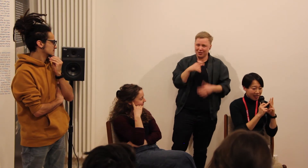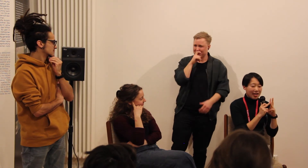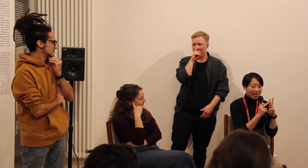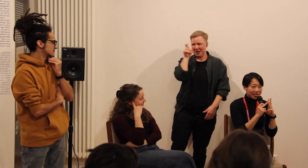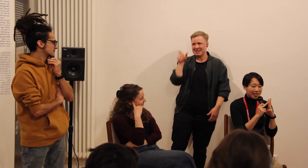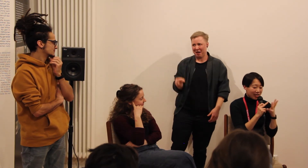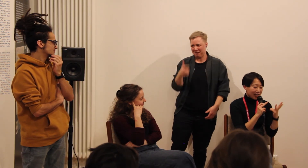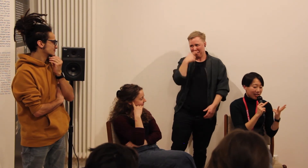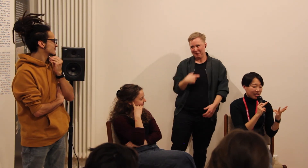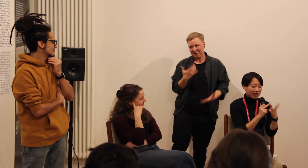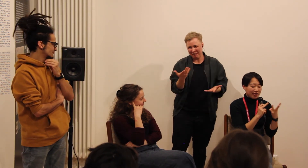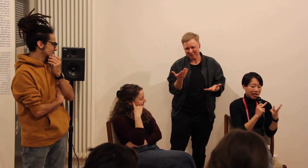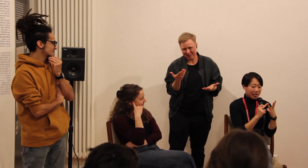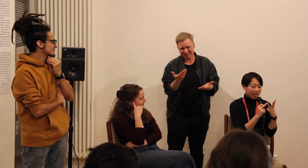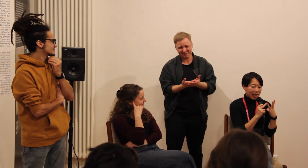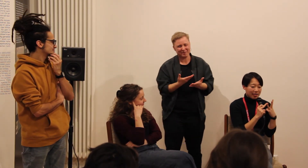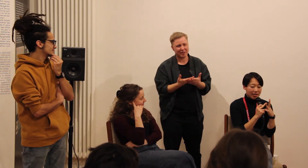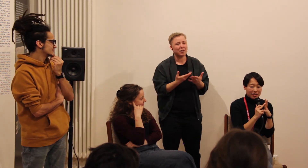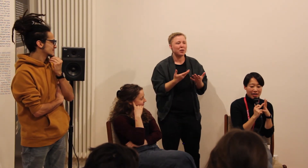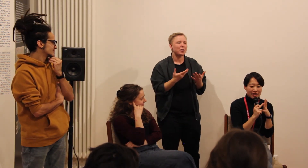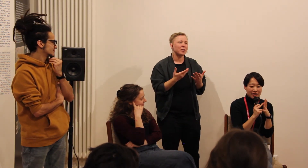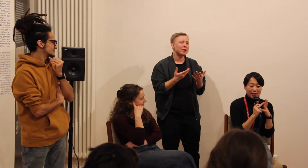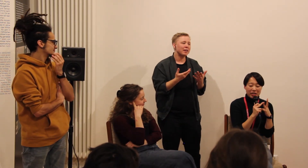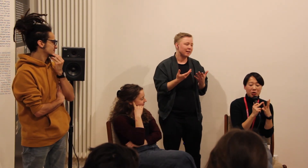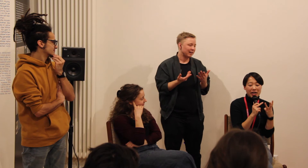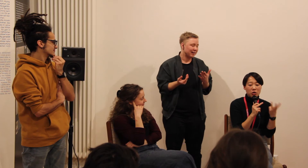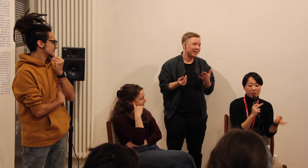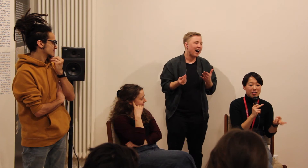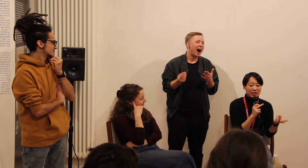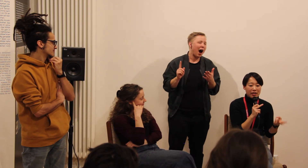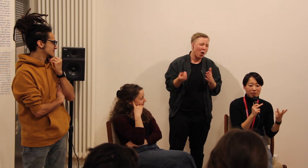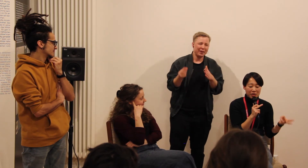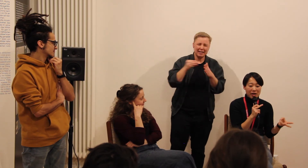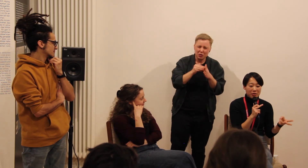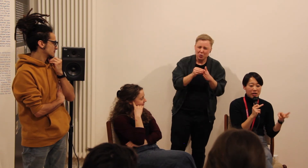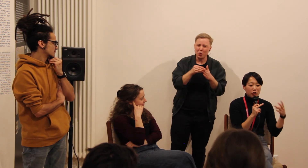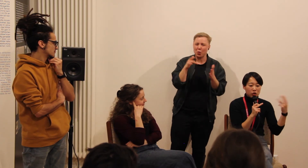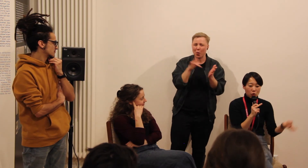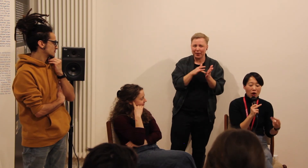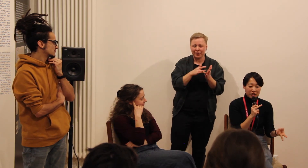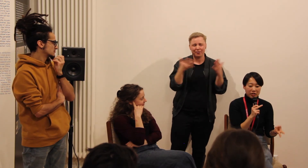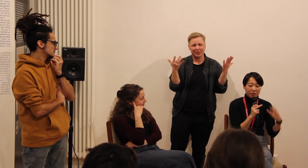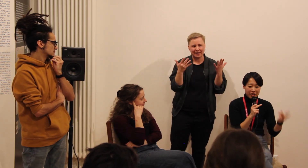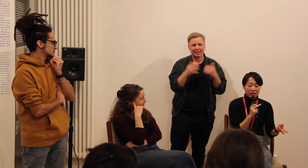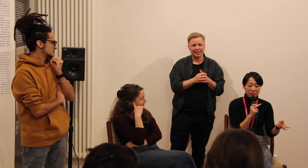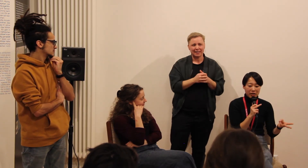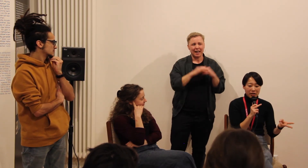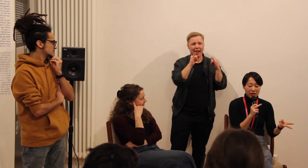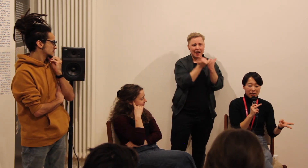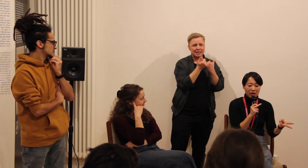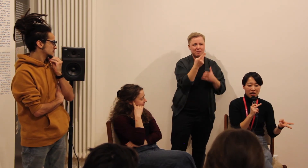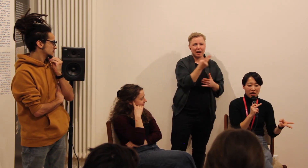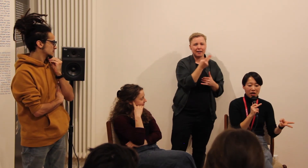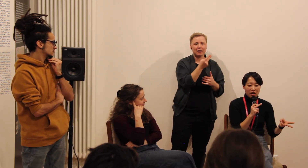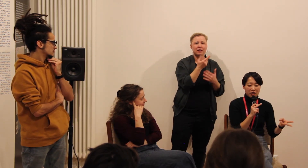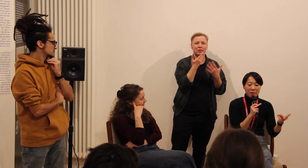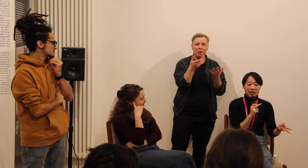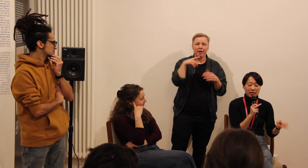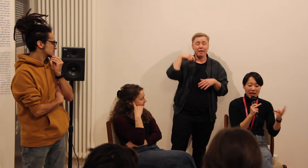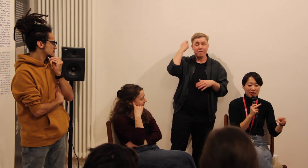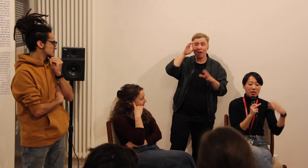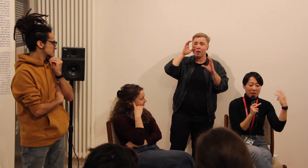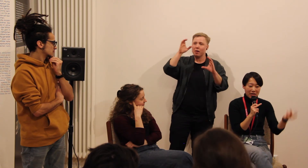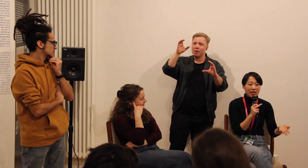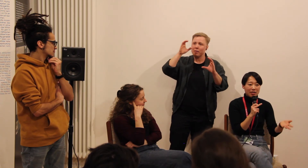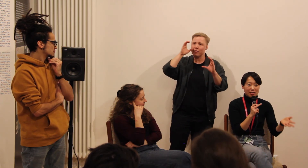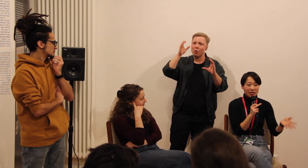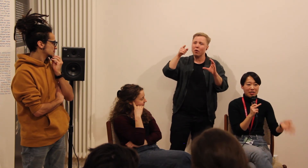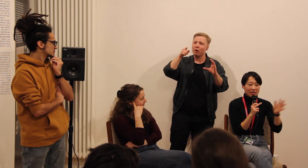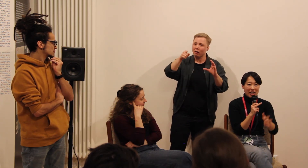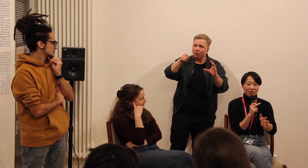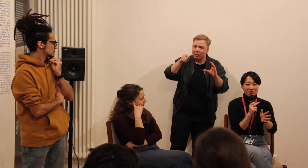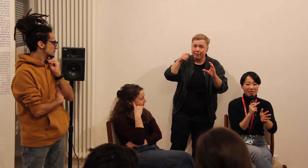Und letztes, war es für sie das erste Mal zu sehen, dass der Hauptcharakter taub ist.